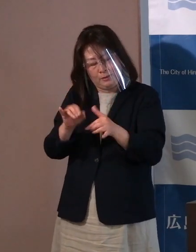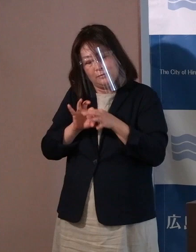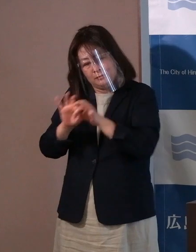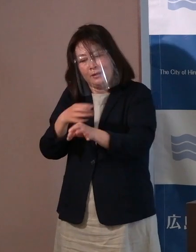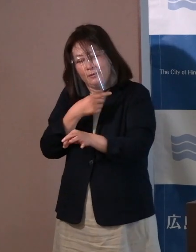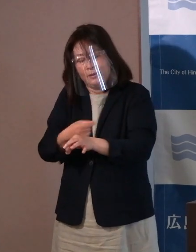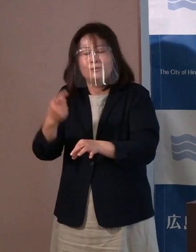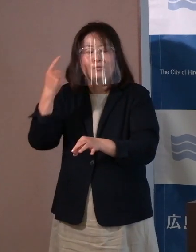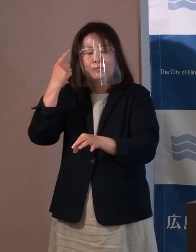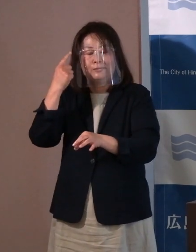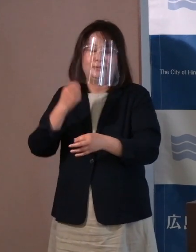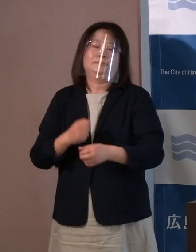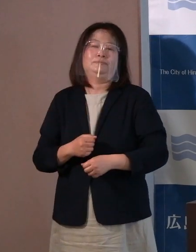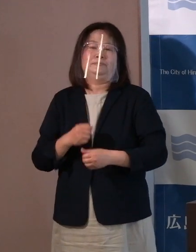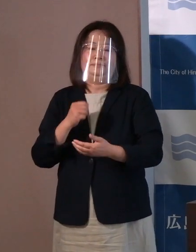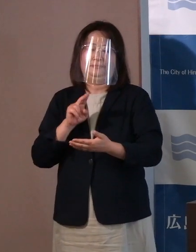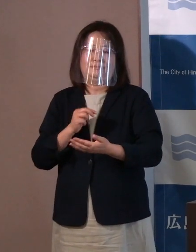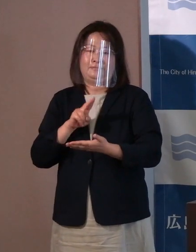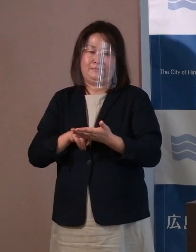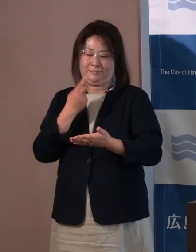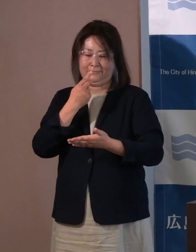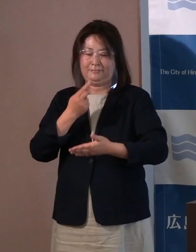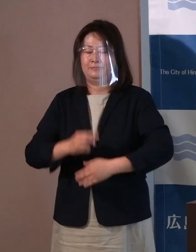引用いたしました｡